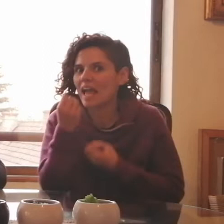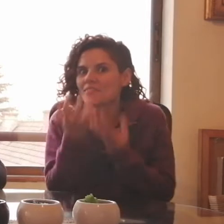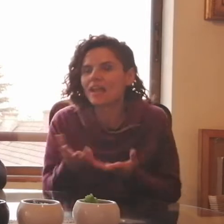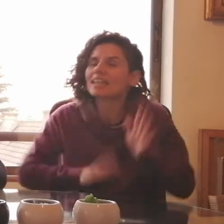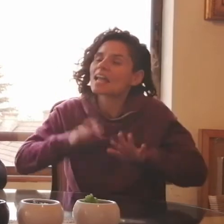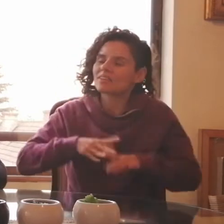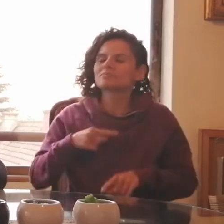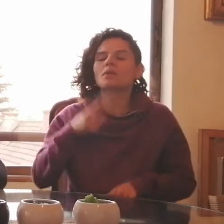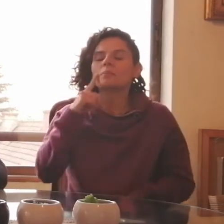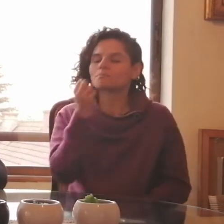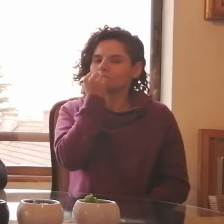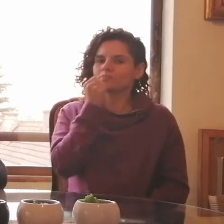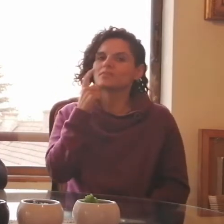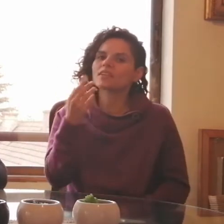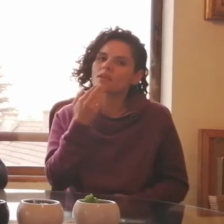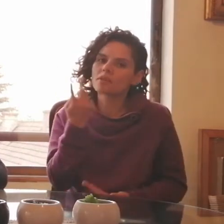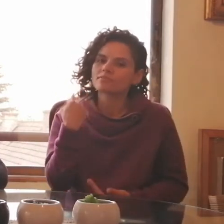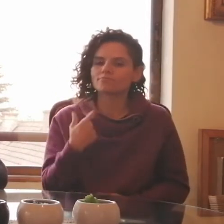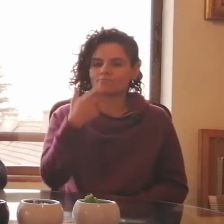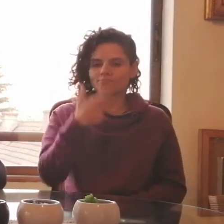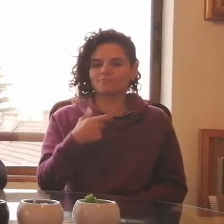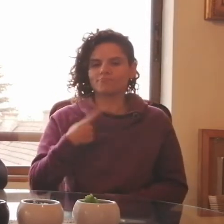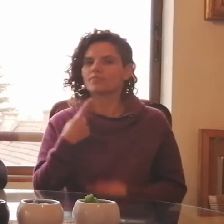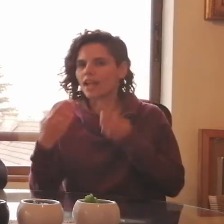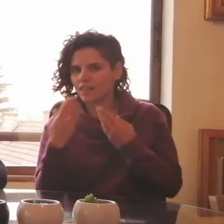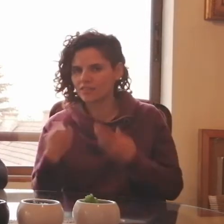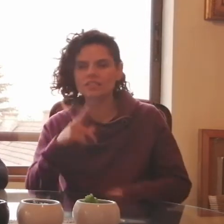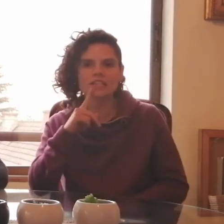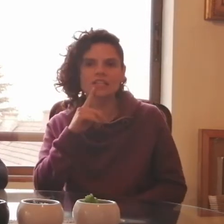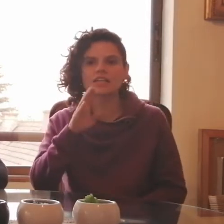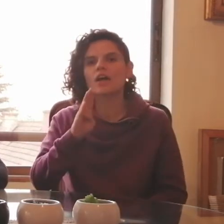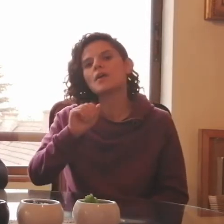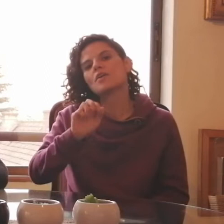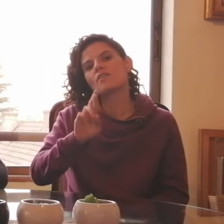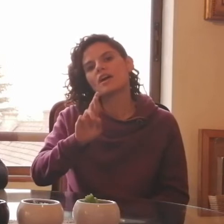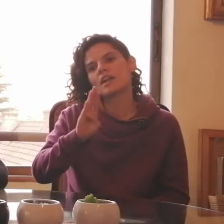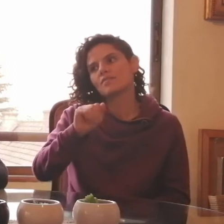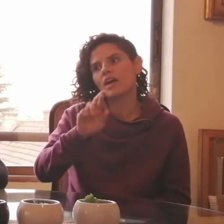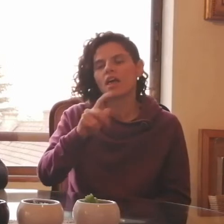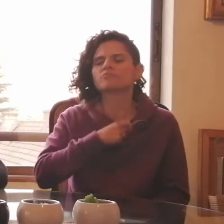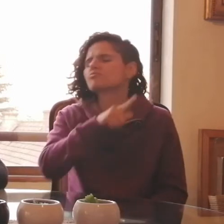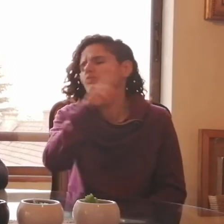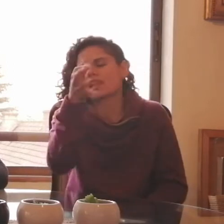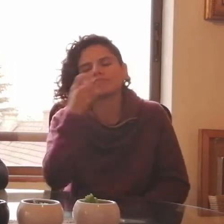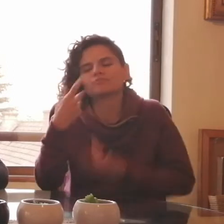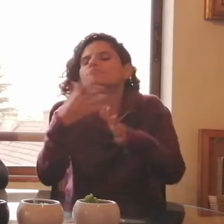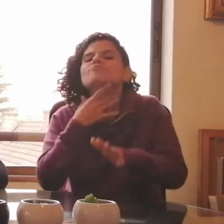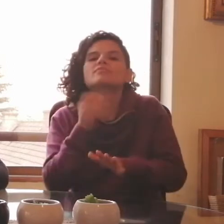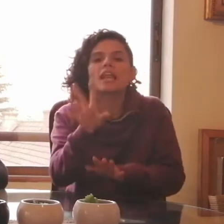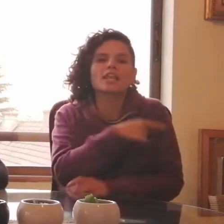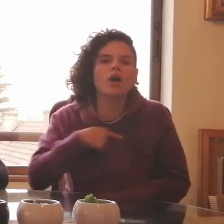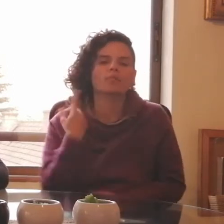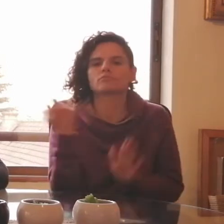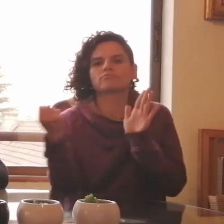y quien les habla aquí Barbara Kiun, Mss BarbieQ, diganme como quieran, póngame el nombre que quiera